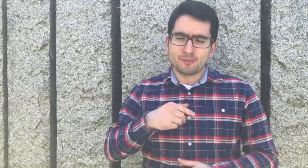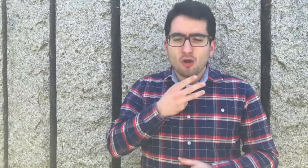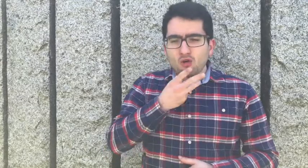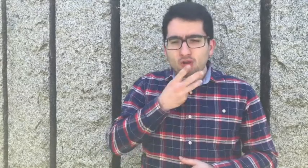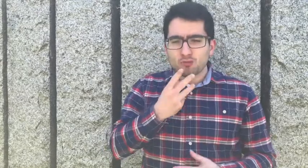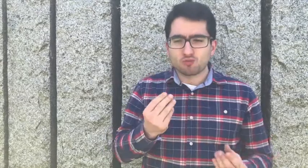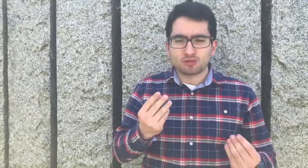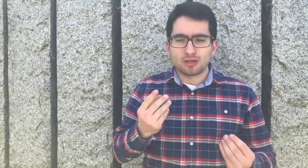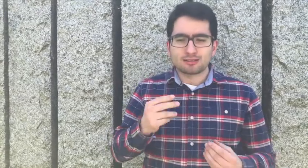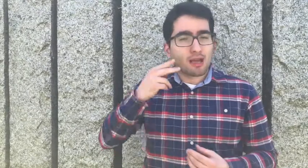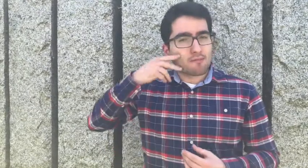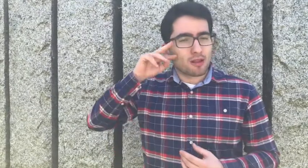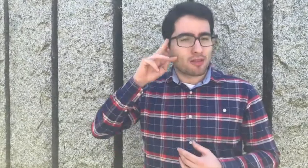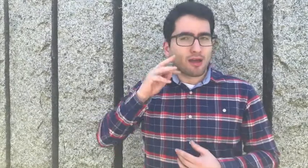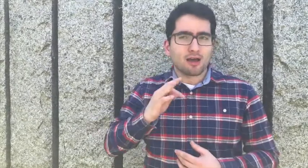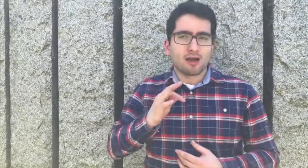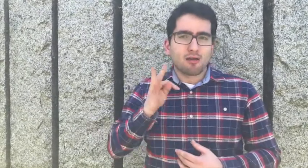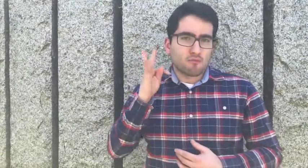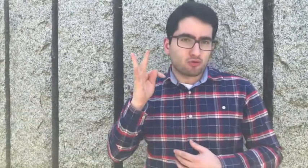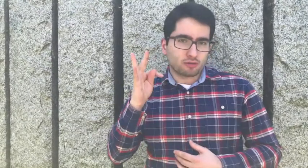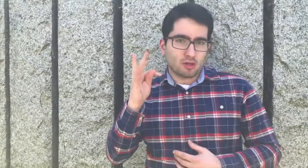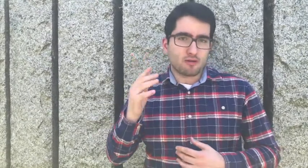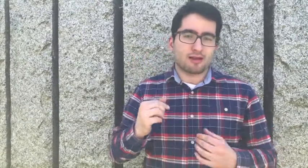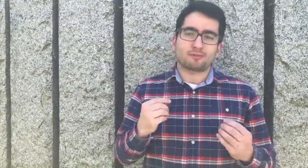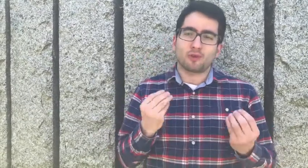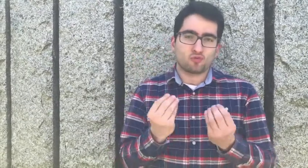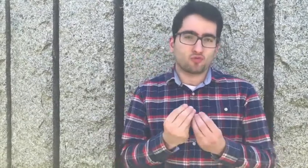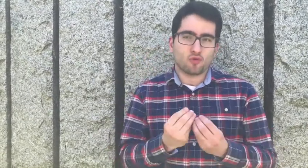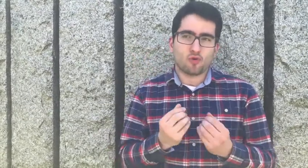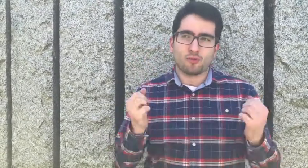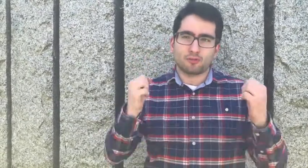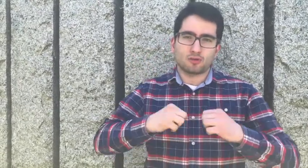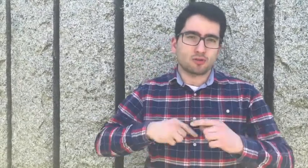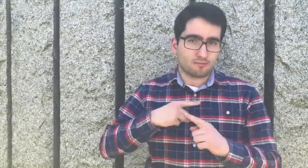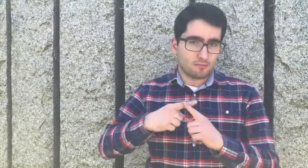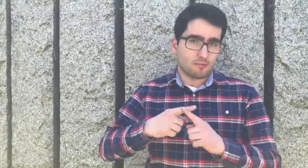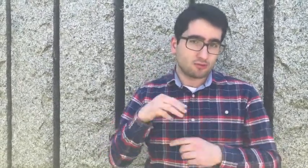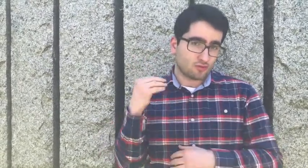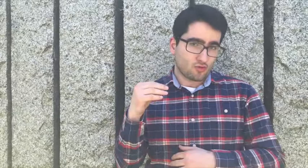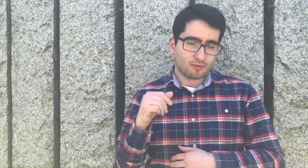me ha reportado una experiencia enriquecedora el haber estado con personas mayores y jóvenes,